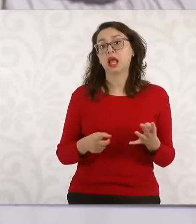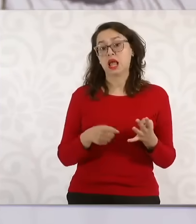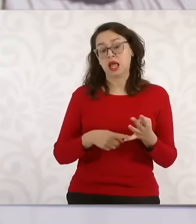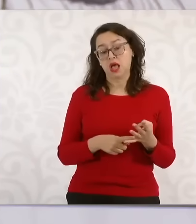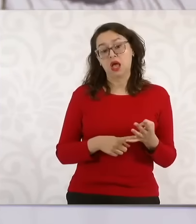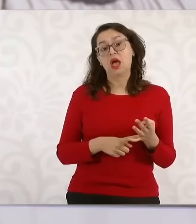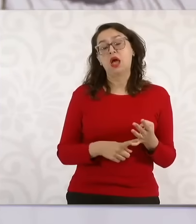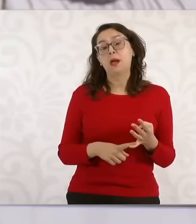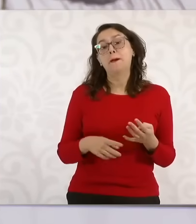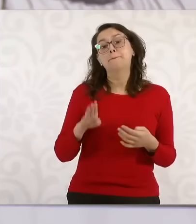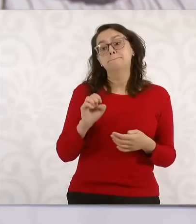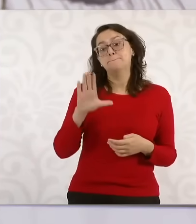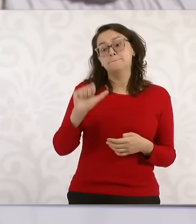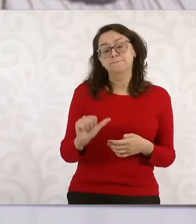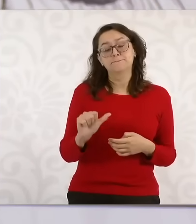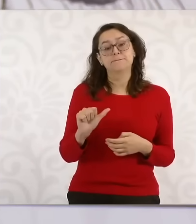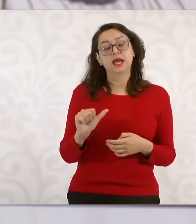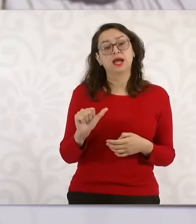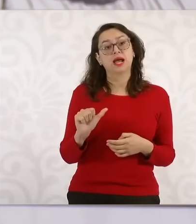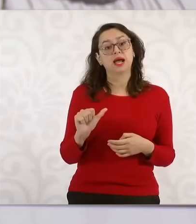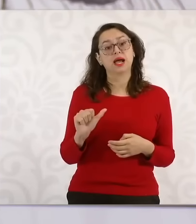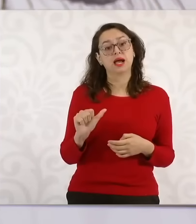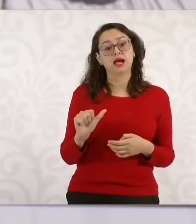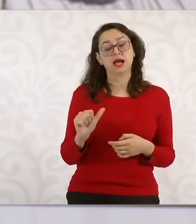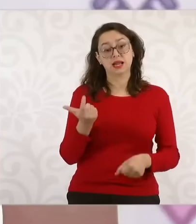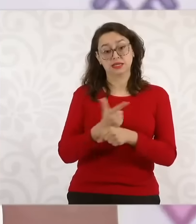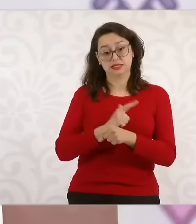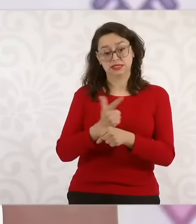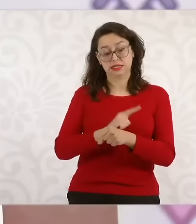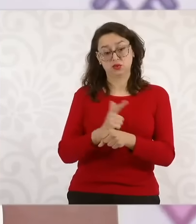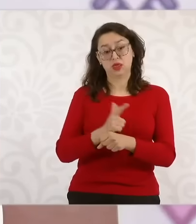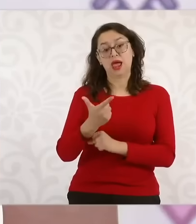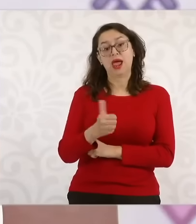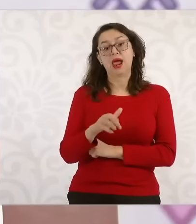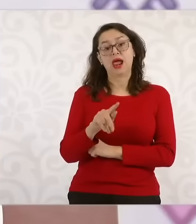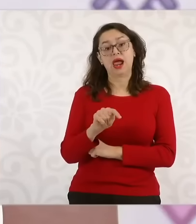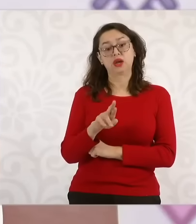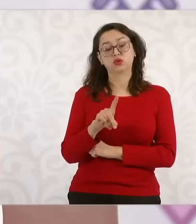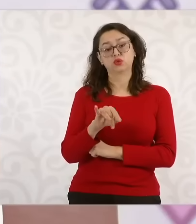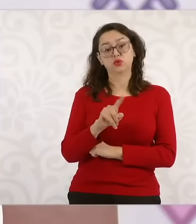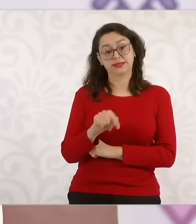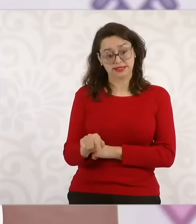que hoy es para todos los estudiantes de licenciatura eh de escuelas públicas,